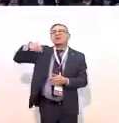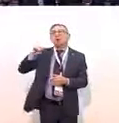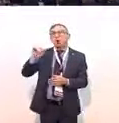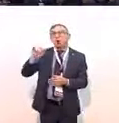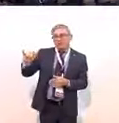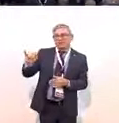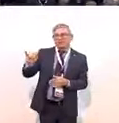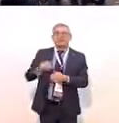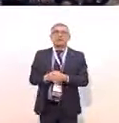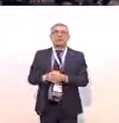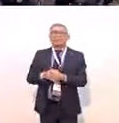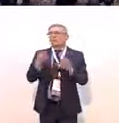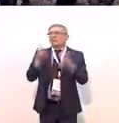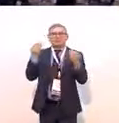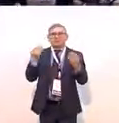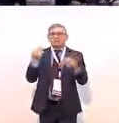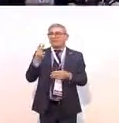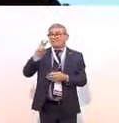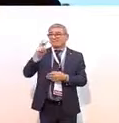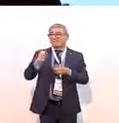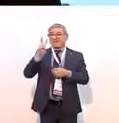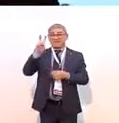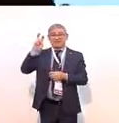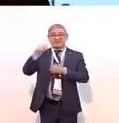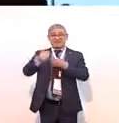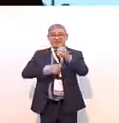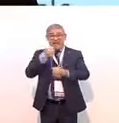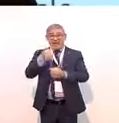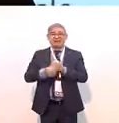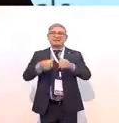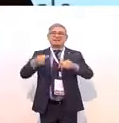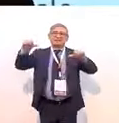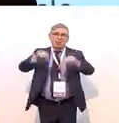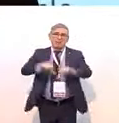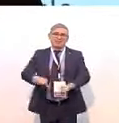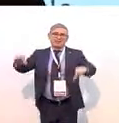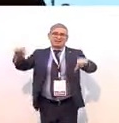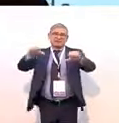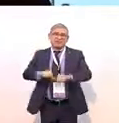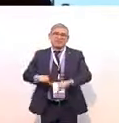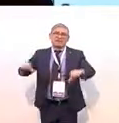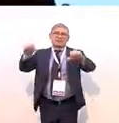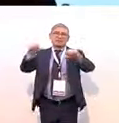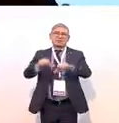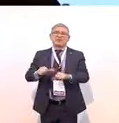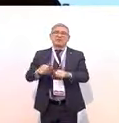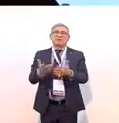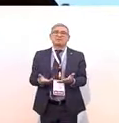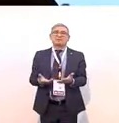sconfitte in questi vent’anni e l’orgoglio di chi in questo periodo ha messo la parola